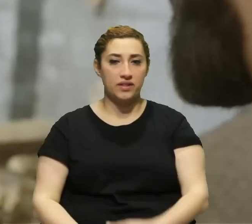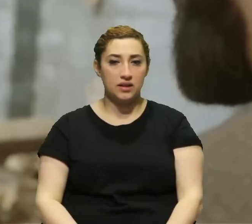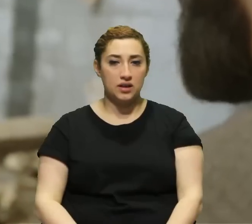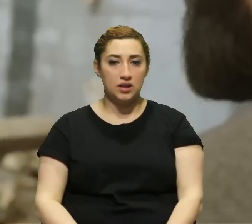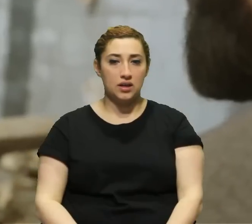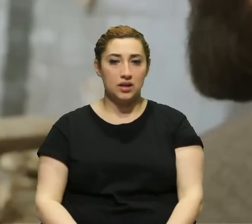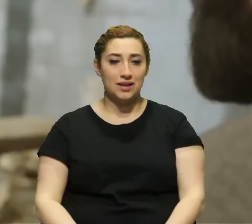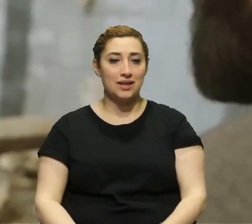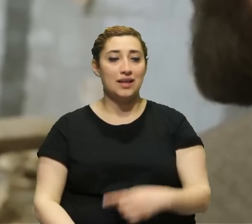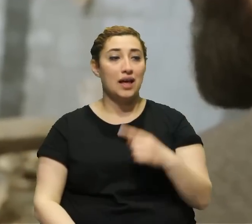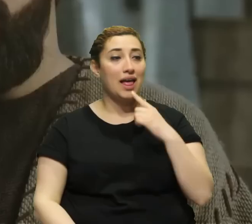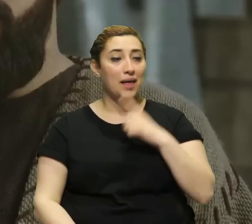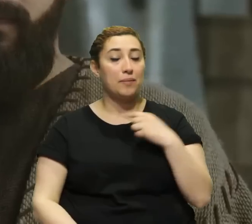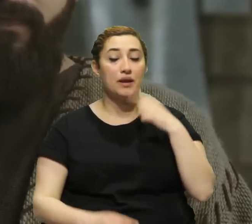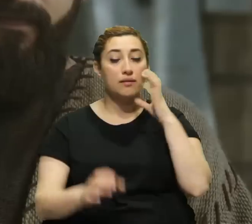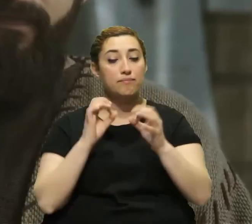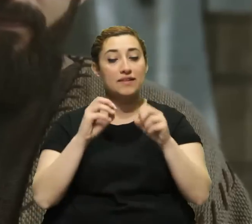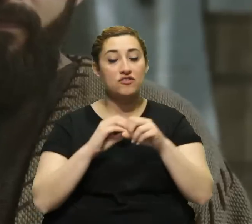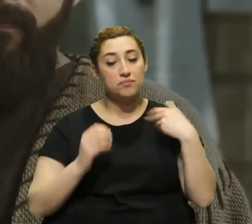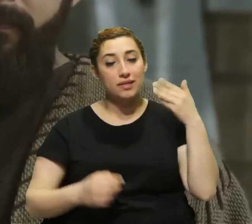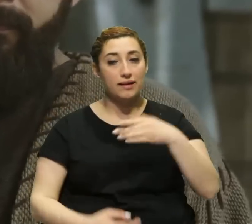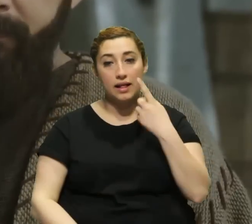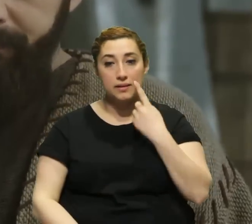Hükmü tatbik etmek için gelmişiz.